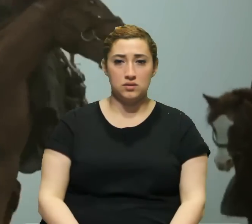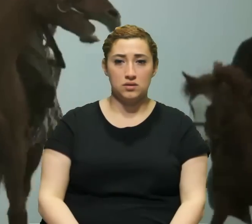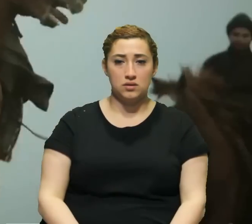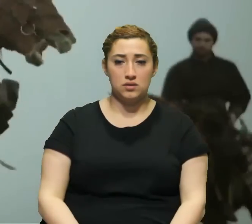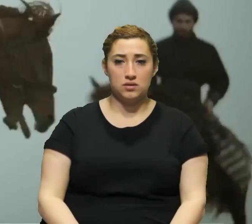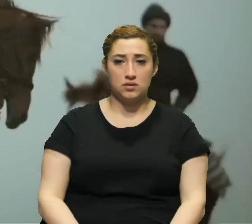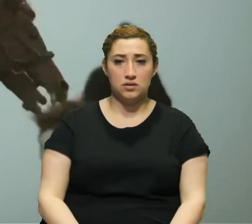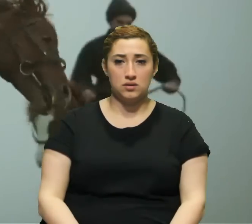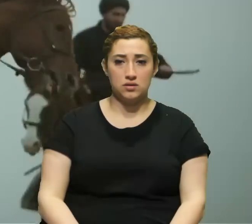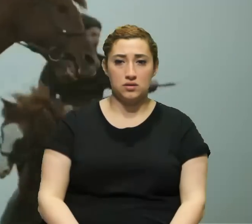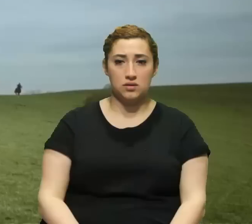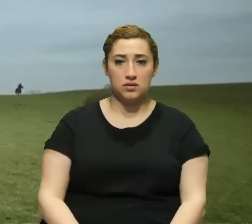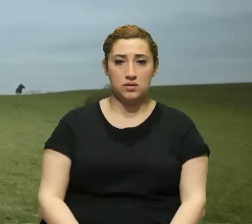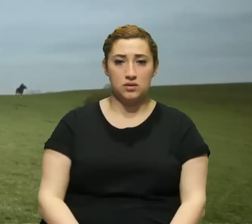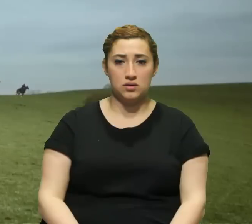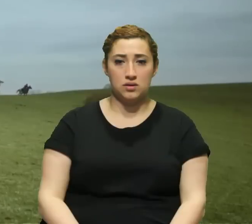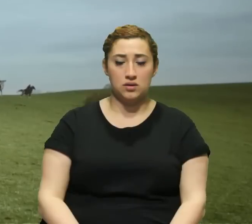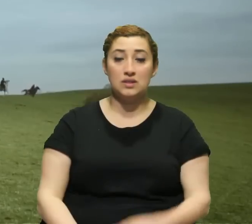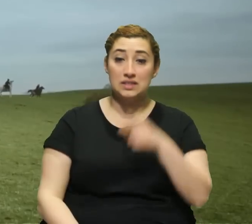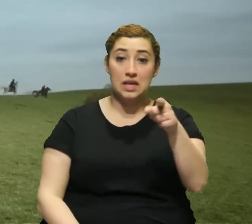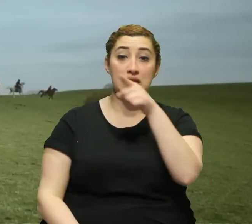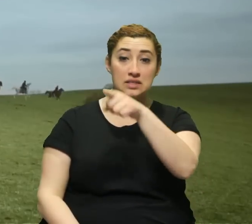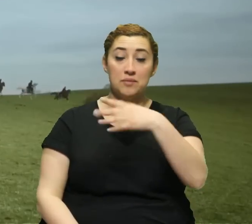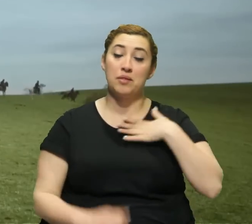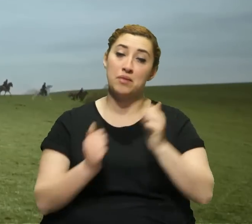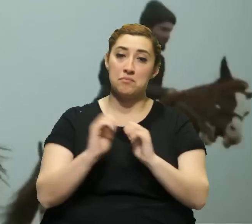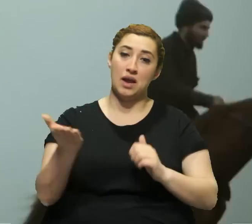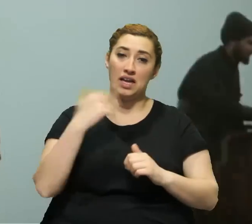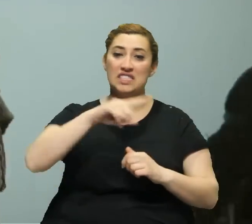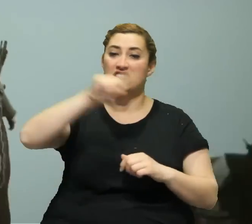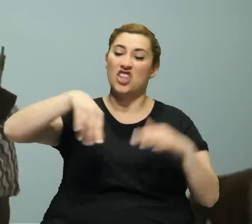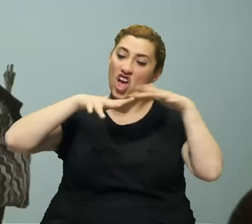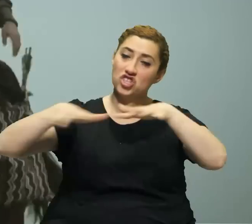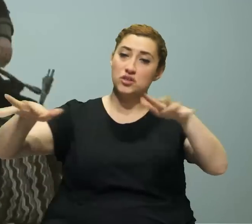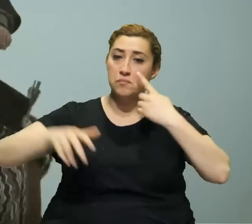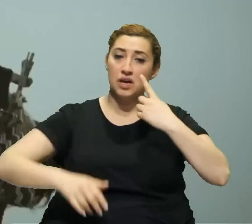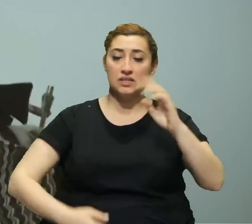(At kişneme sesi) Sen, sen benimle geliyorsun, siz de aşağıya!